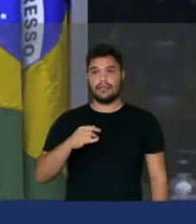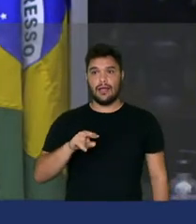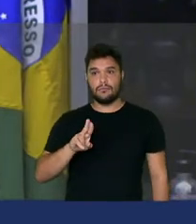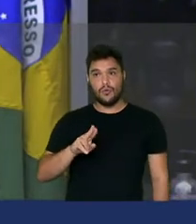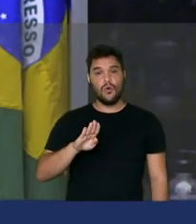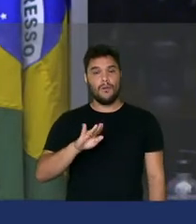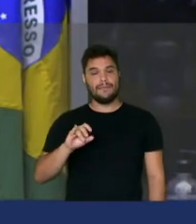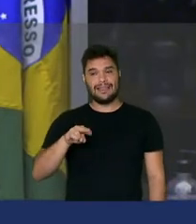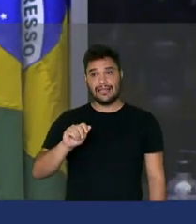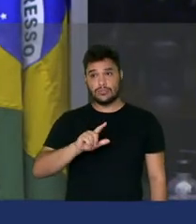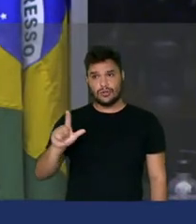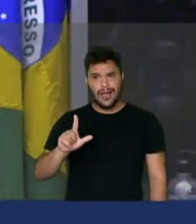DIREITOS DOS EMPREGADOS NA ITAIPU NACIONAL ESTÁ DEIXANDO